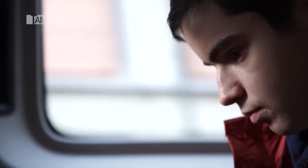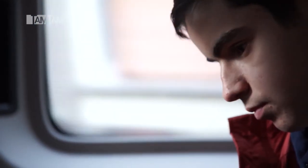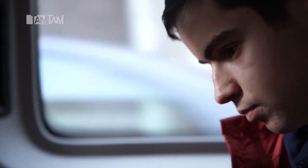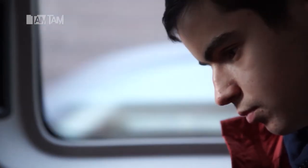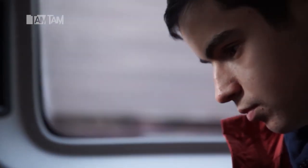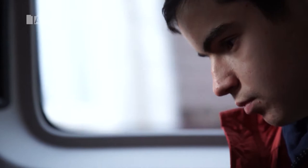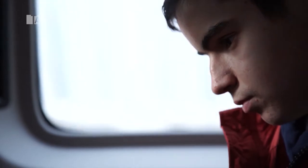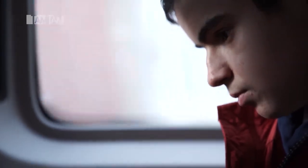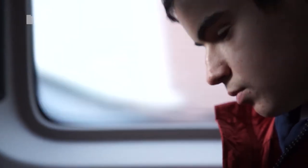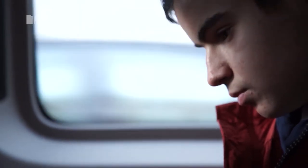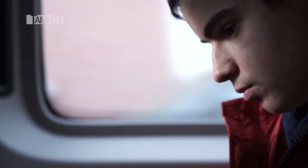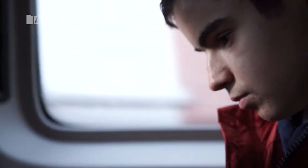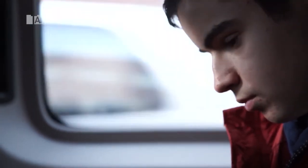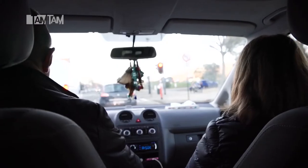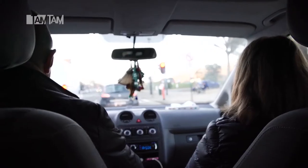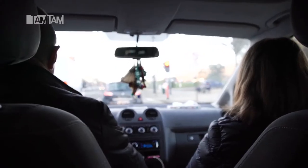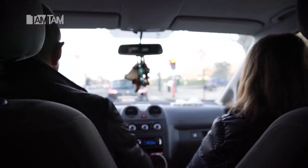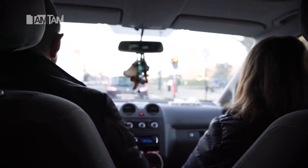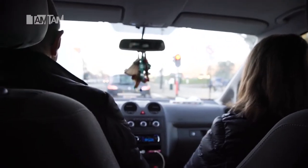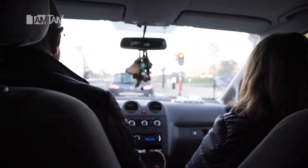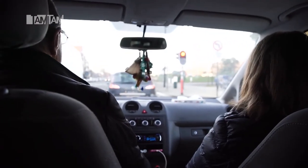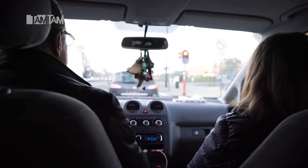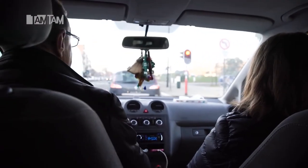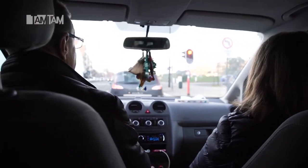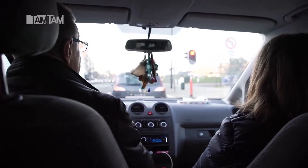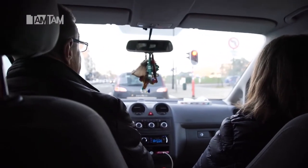C'est une question de culture. On sait aussi que l'intégration